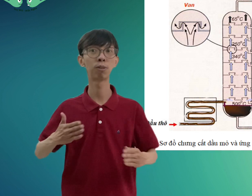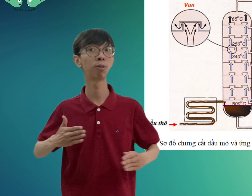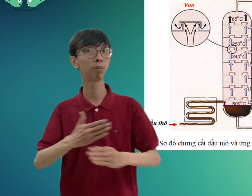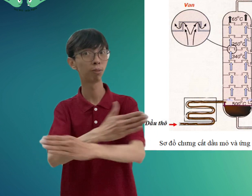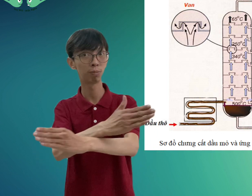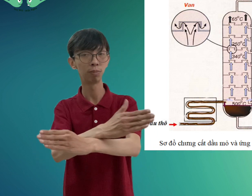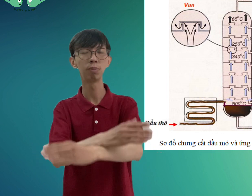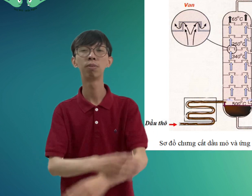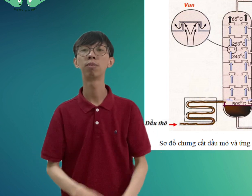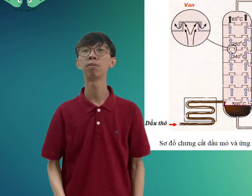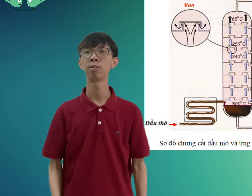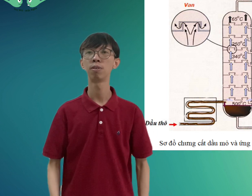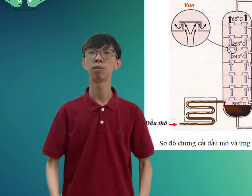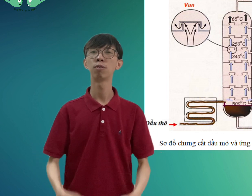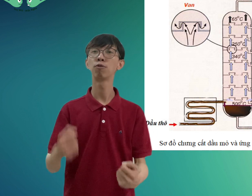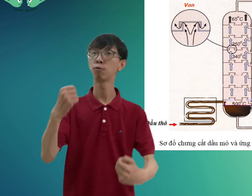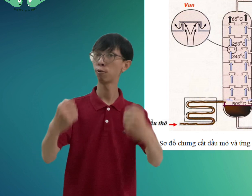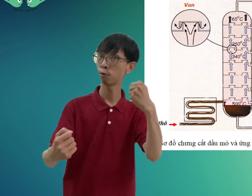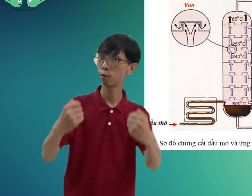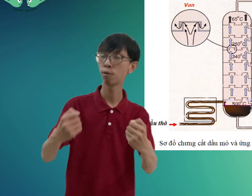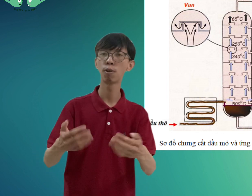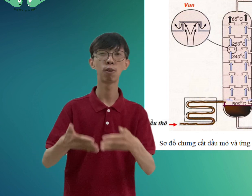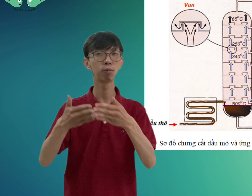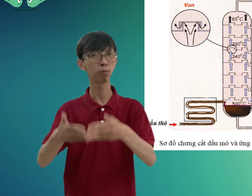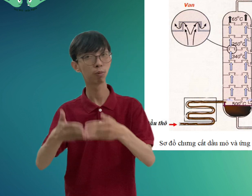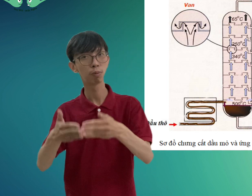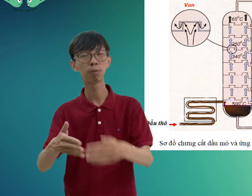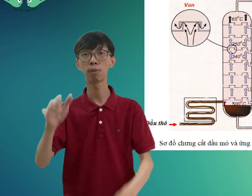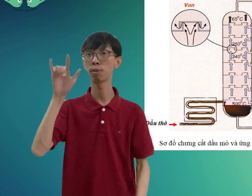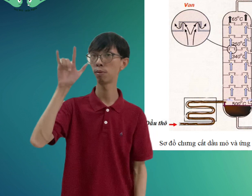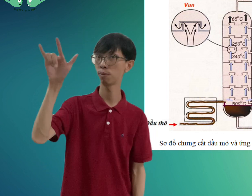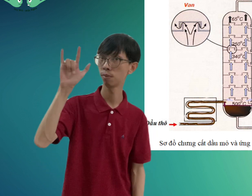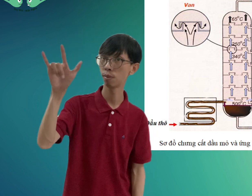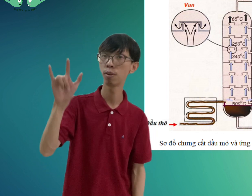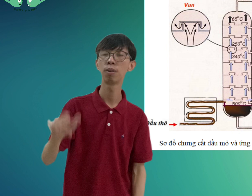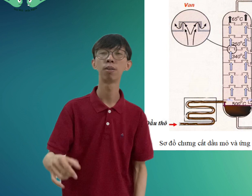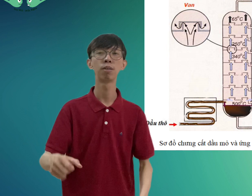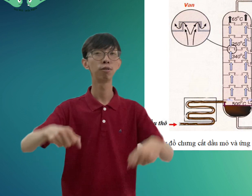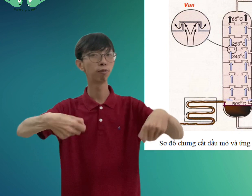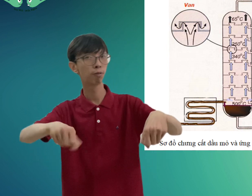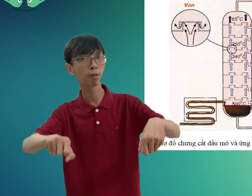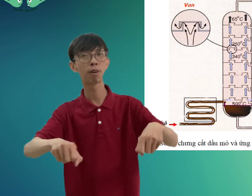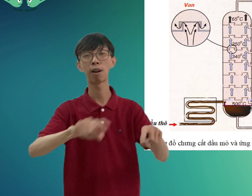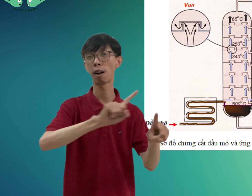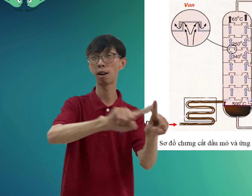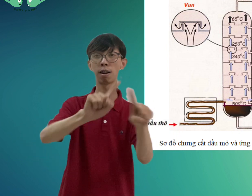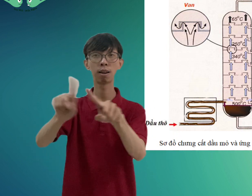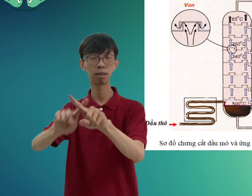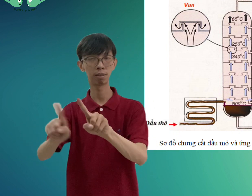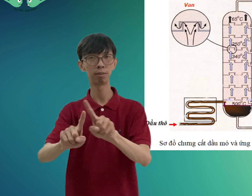Dầu thô: dầu mazut (cho tàu thuyền). Dầu Diezen: xe khách, xe tải. Dầu lửa: đèn dầu. Xăng: các loại xe máy. Khí đốt: bếp ga, quẹt bật lửa